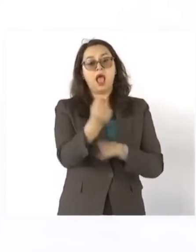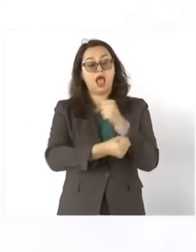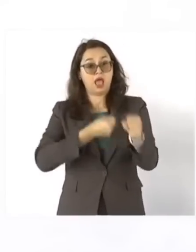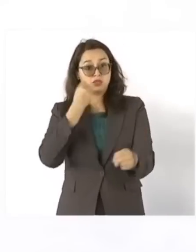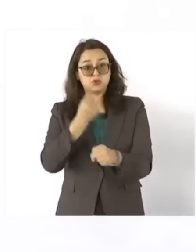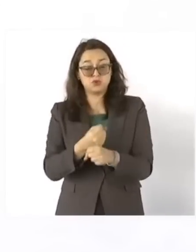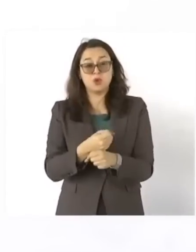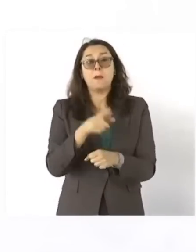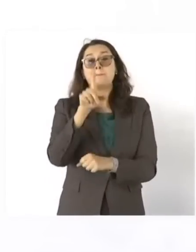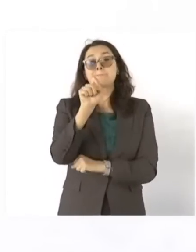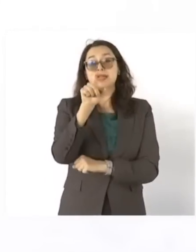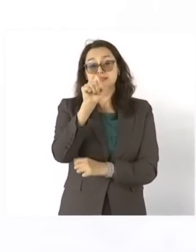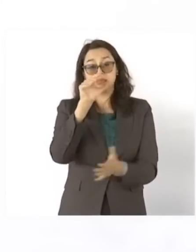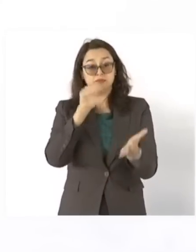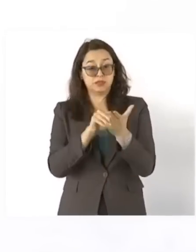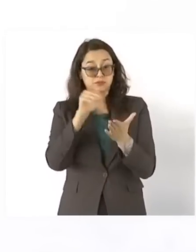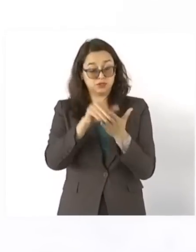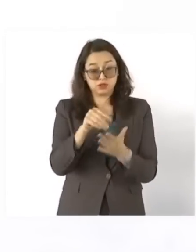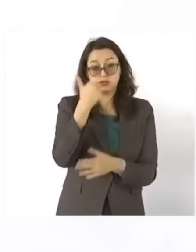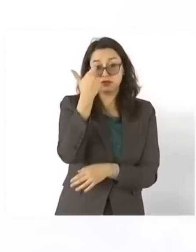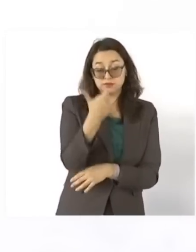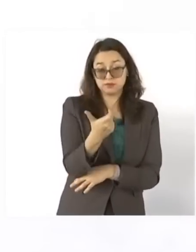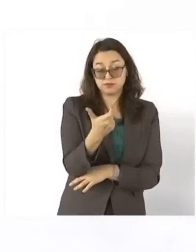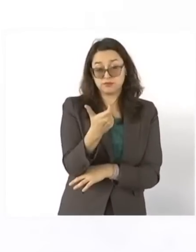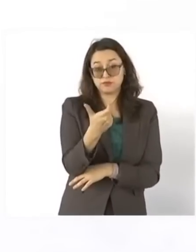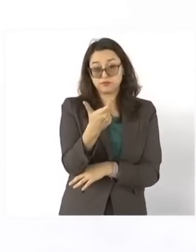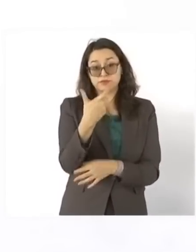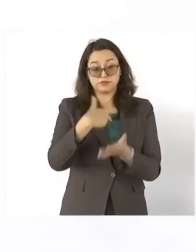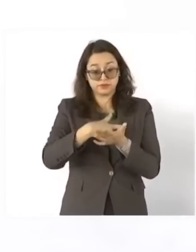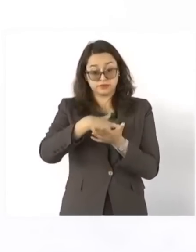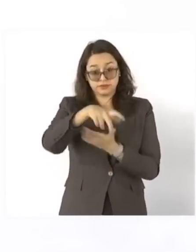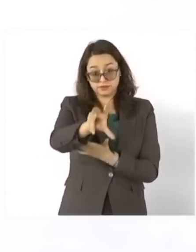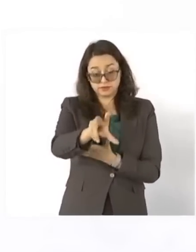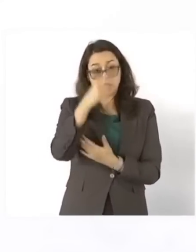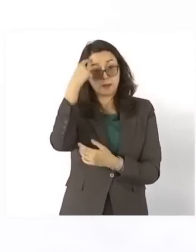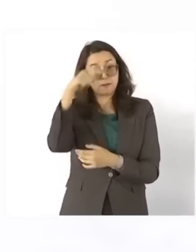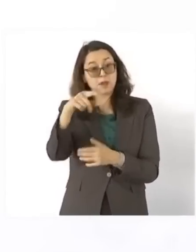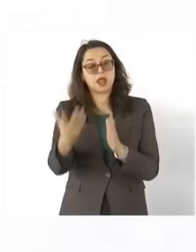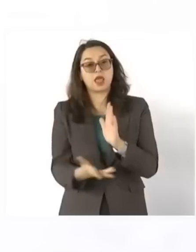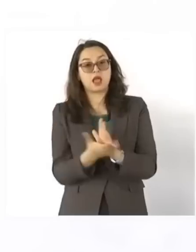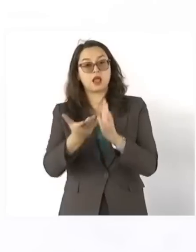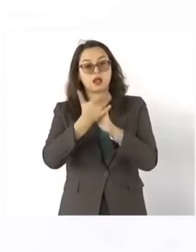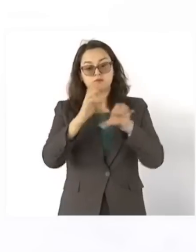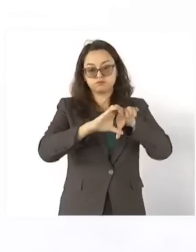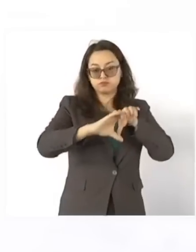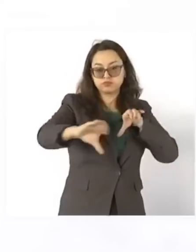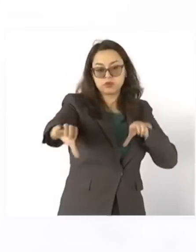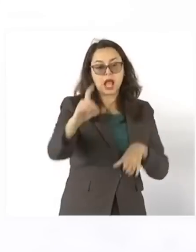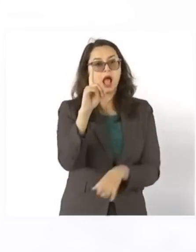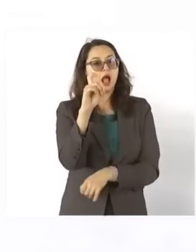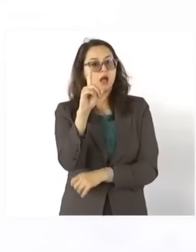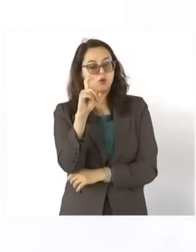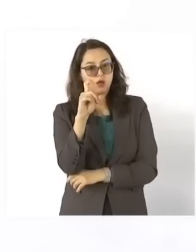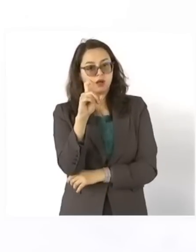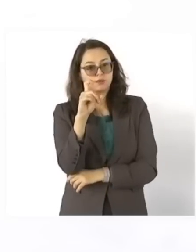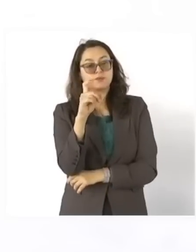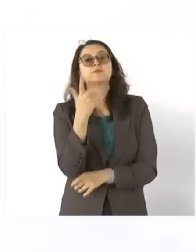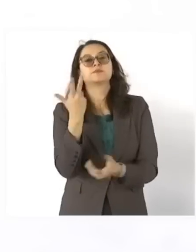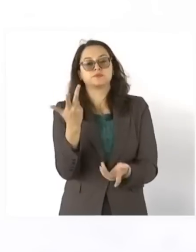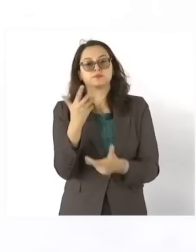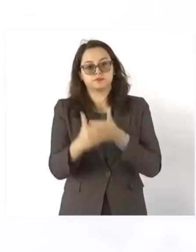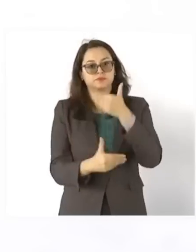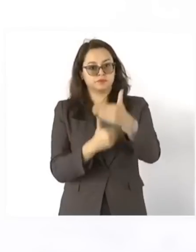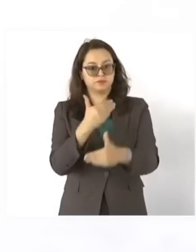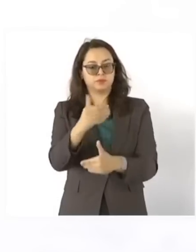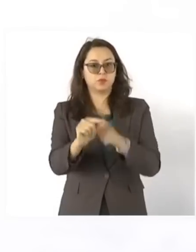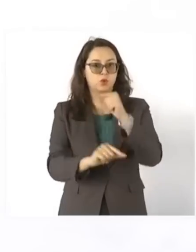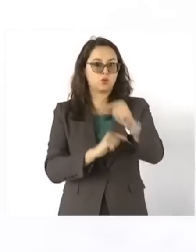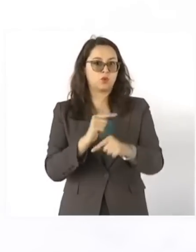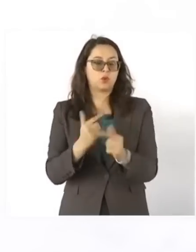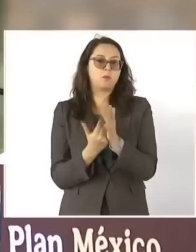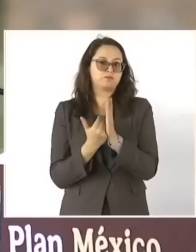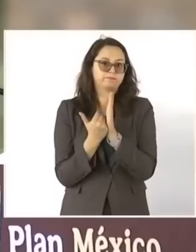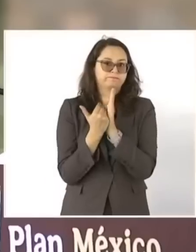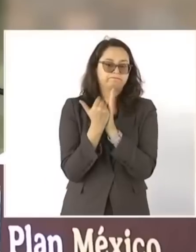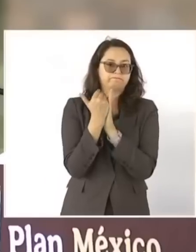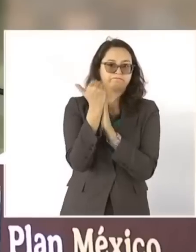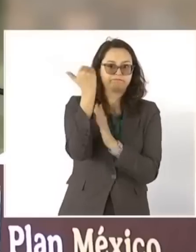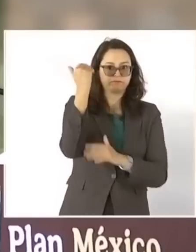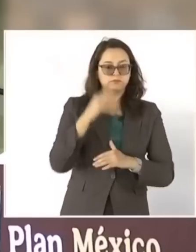millones de pesos de de infraestructura hidráulica y eh con la idea de que siga creciendo adelante en